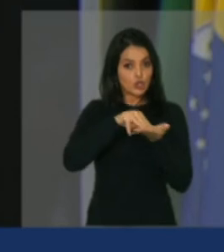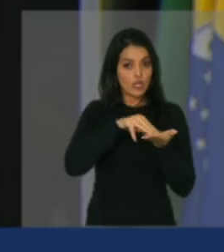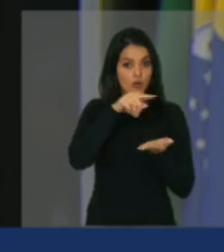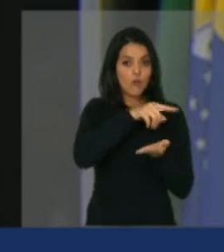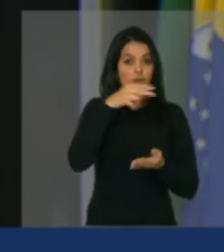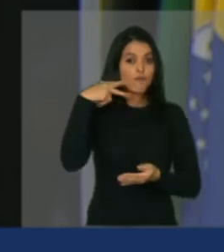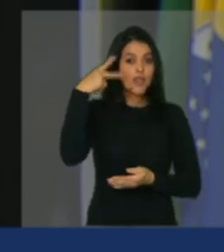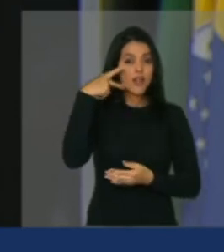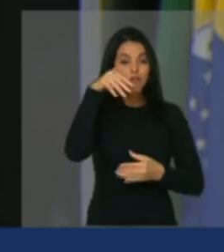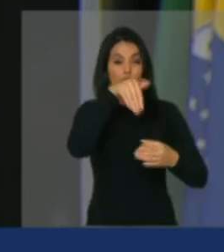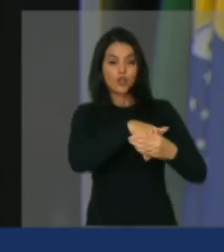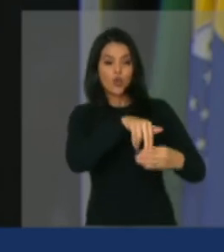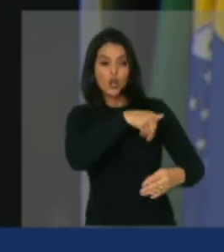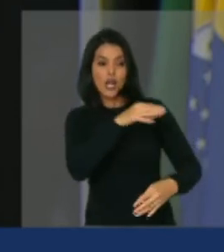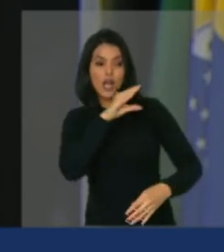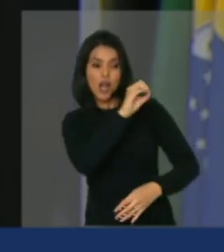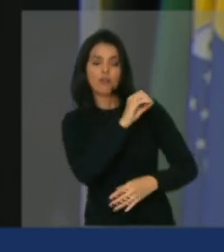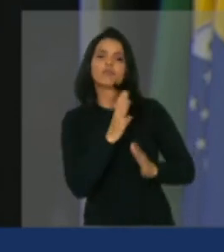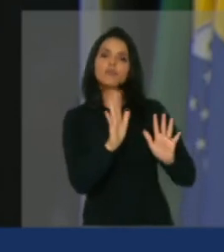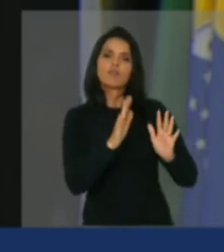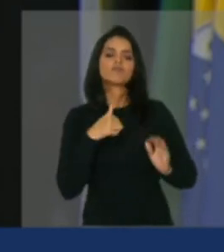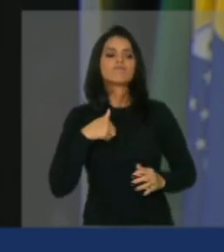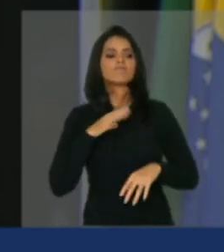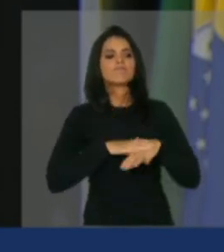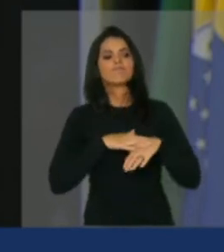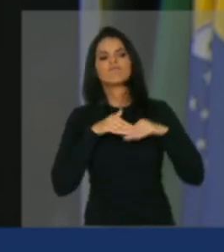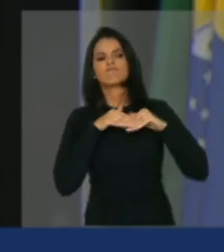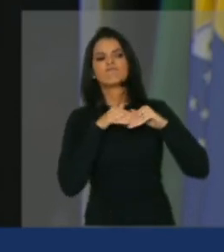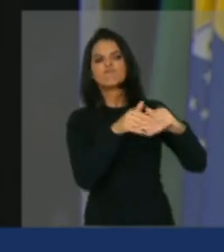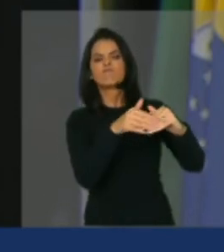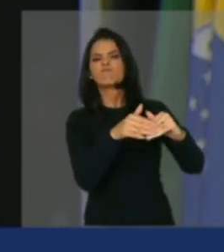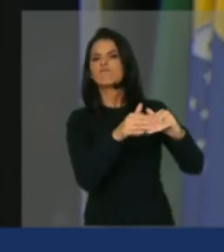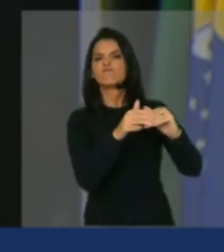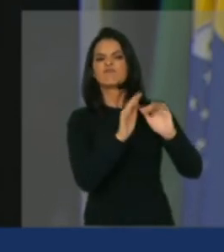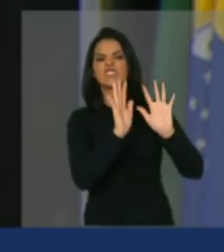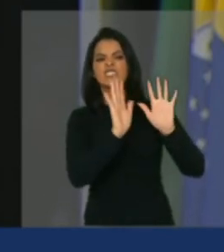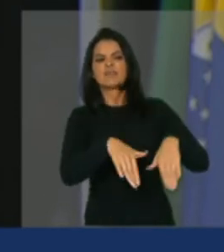ESTA MOÇÃO, E OS QUE VOTARAM CONTRA A MOÇÃO HORAS VAI AQUI A MINHA MOÇÃO DE REPÚDIO POR NÃO QUEREREM